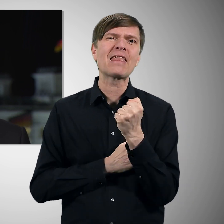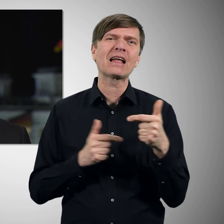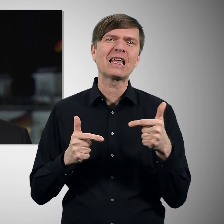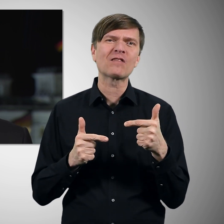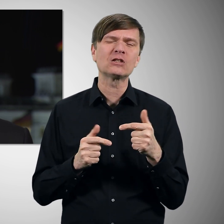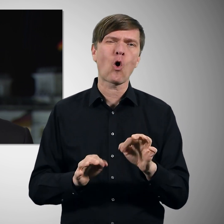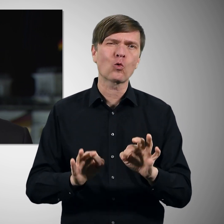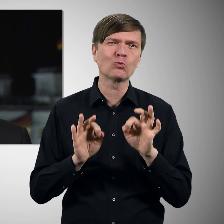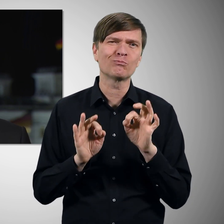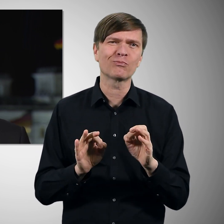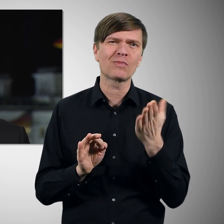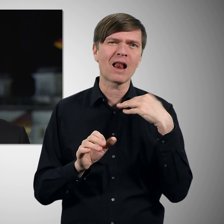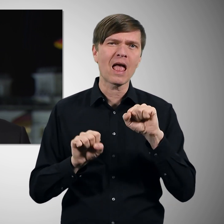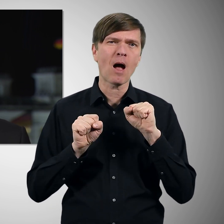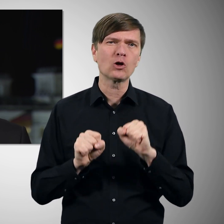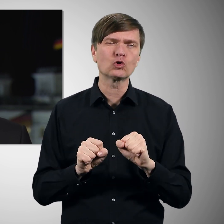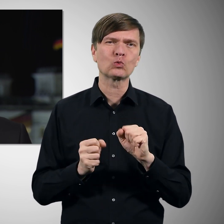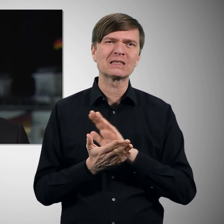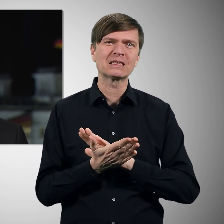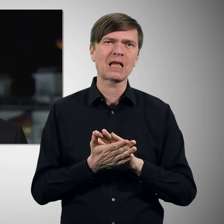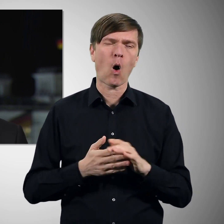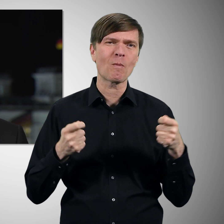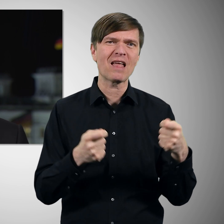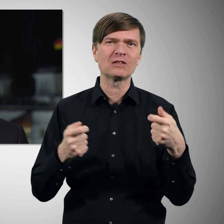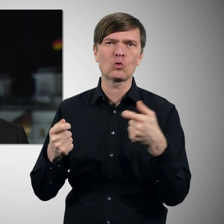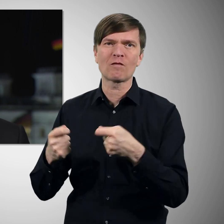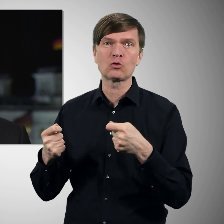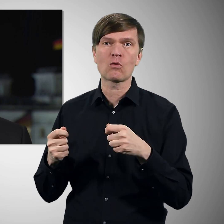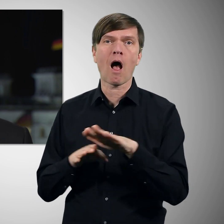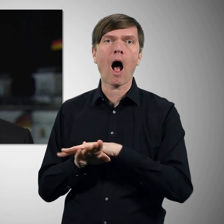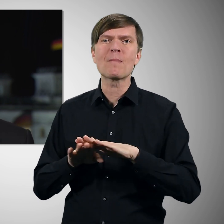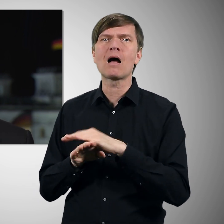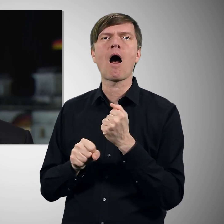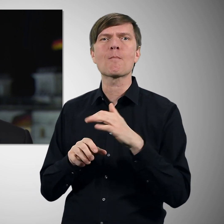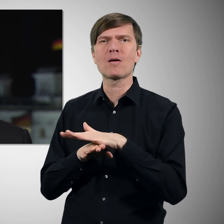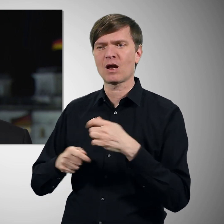In gute Arbeitsplätze – und zwar in Wirtschaftszweigen, in denen Deutschland schon immer Weltspitze war.